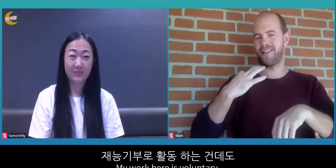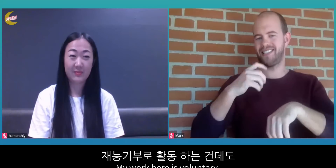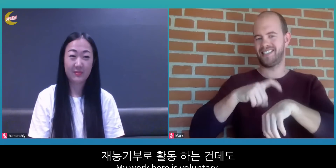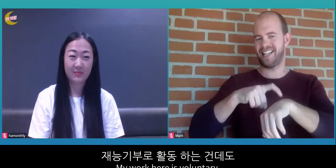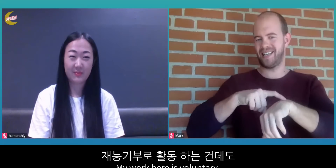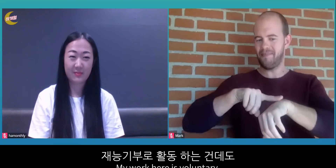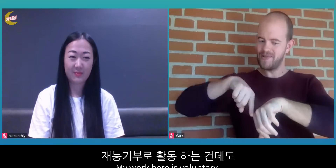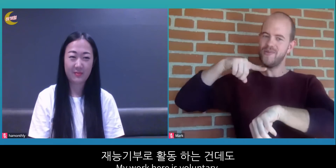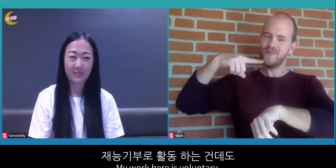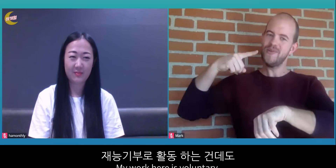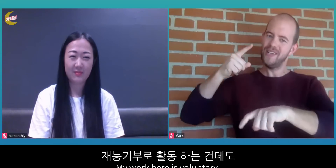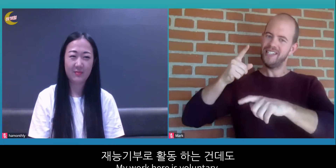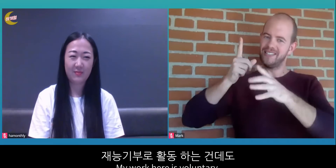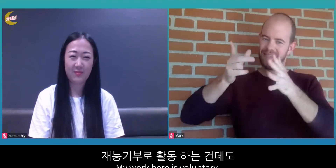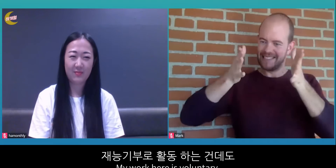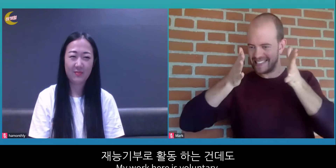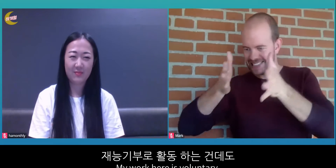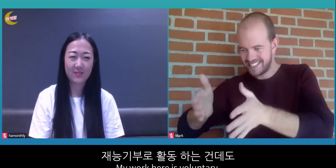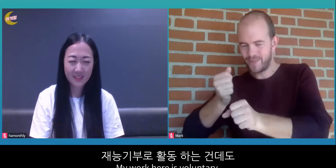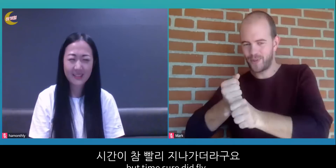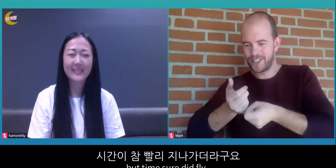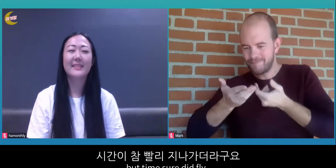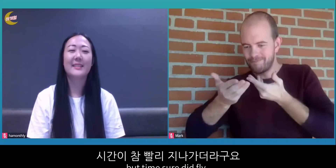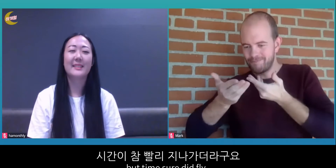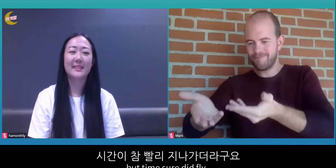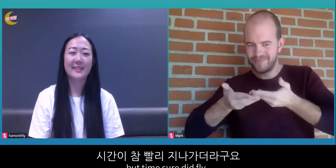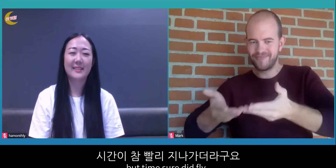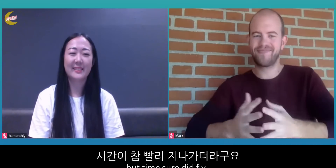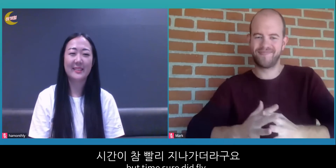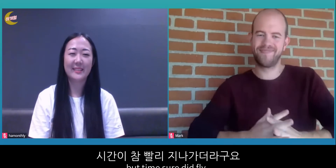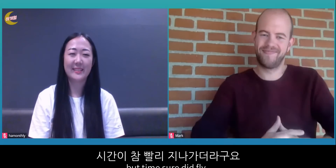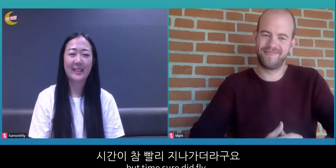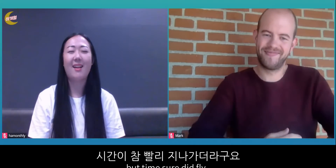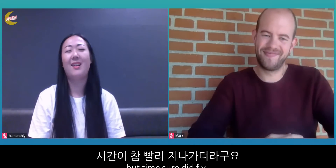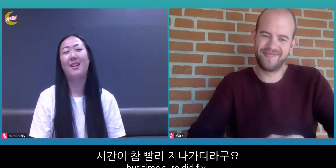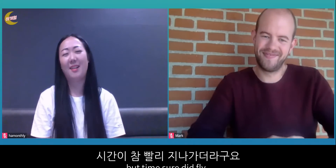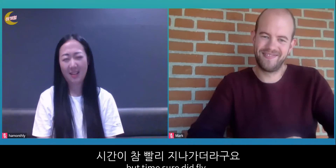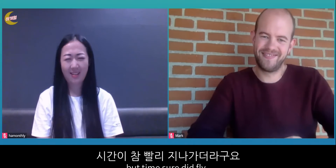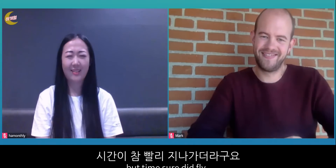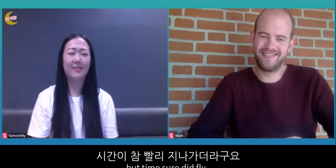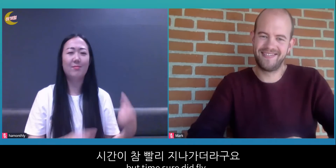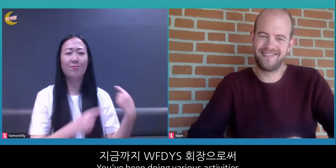ここでの私の仕事は任意ですが、時間は確かに飛んでいました。